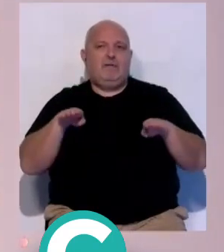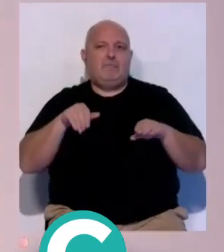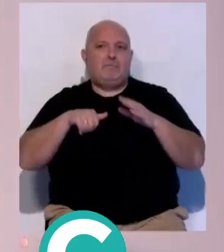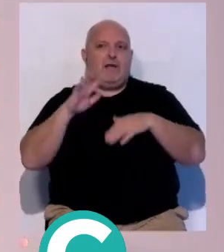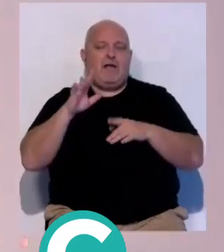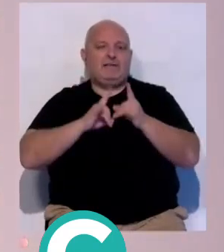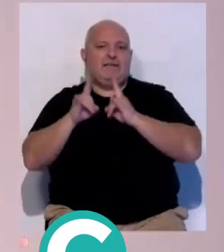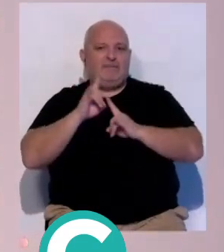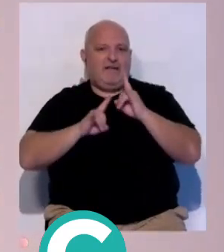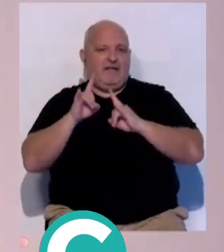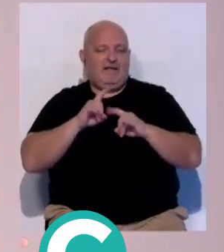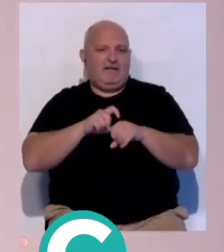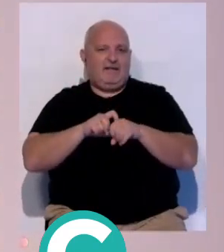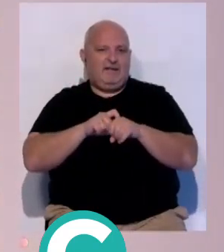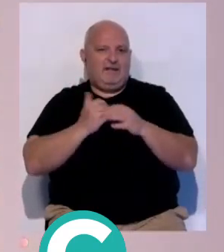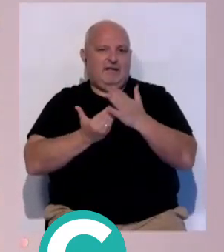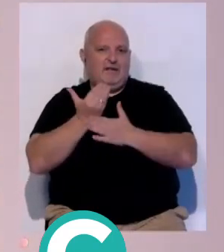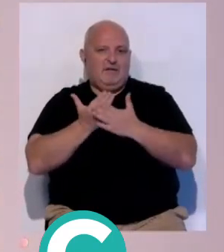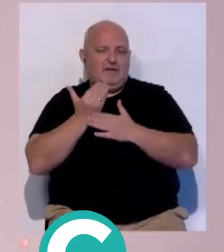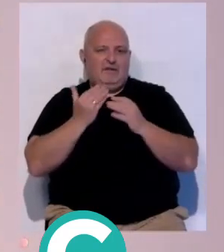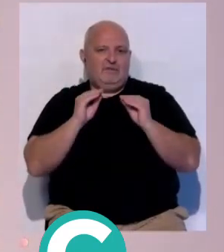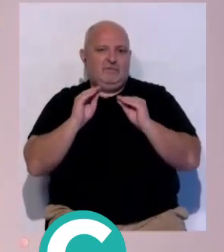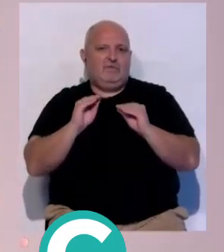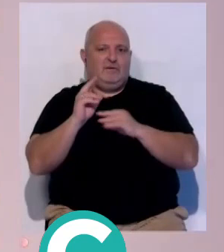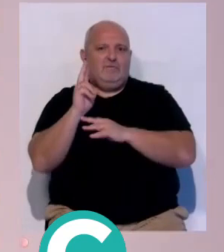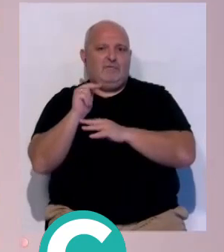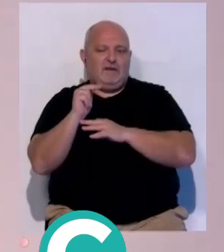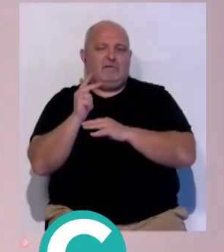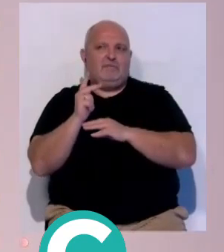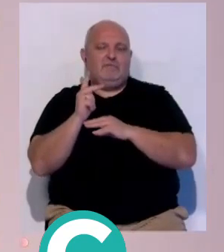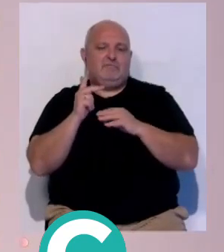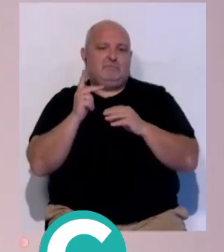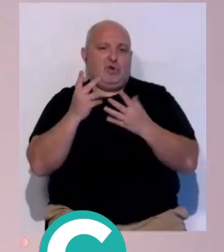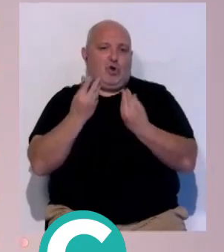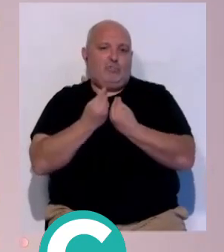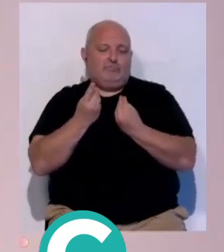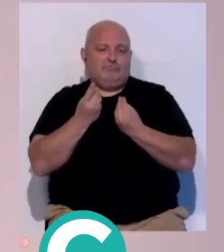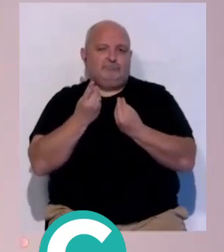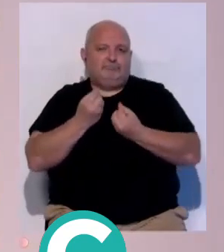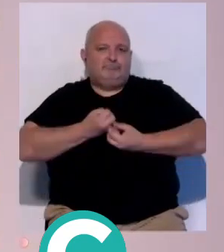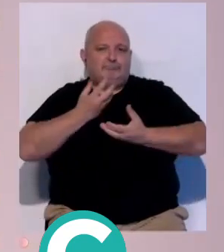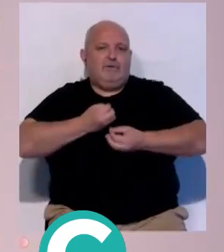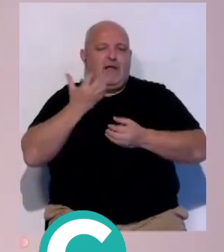atractivas que tenía la jornada de este de este viernes y hemos disfrutado con las anécdotas y